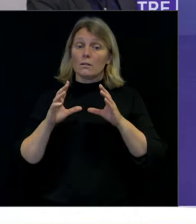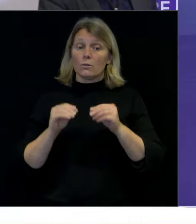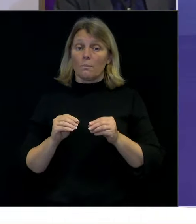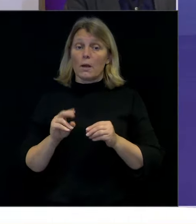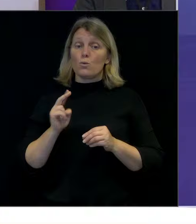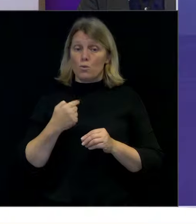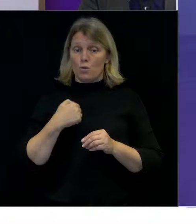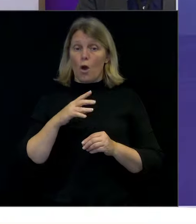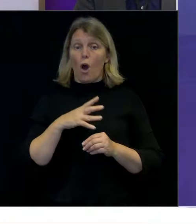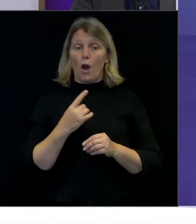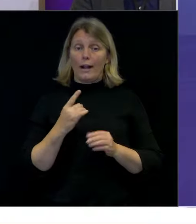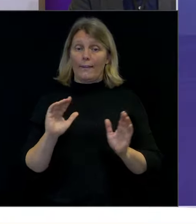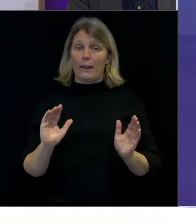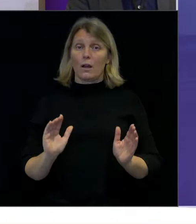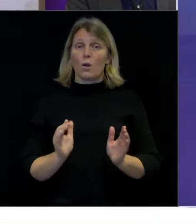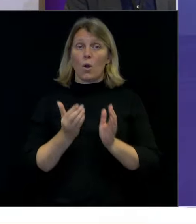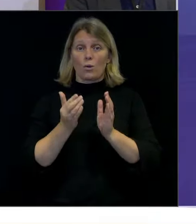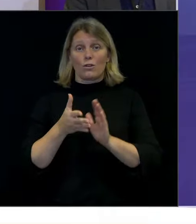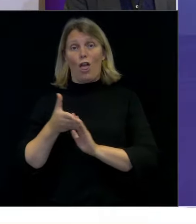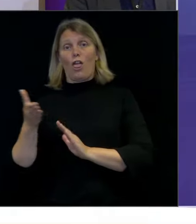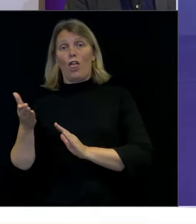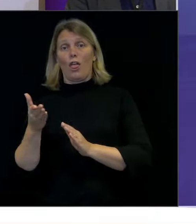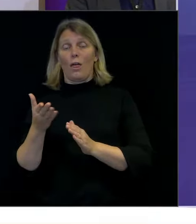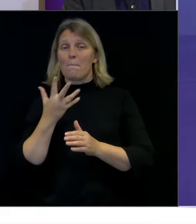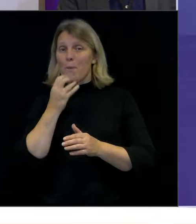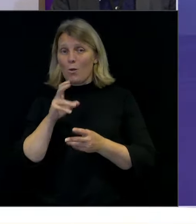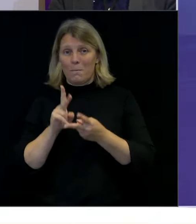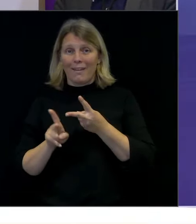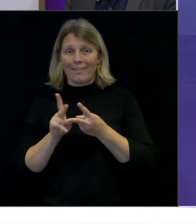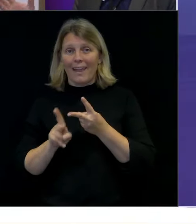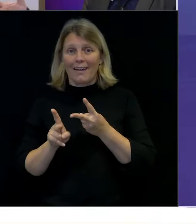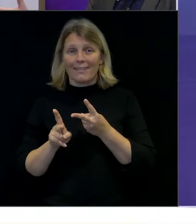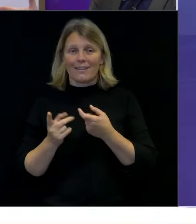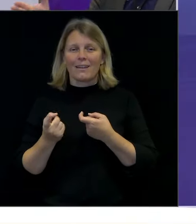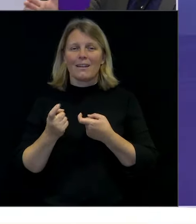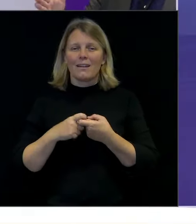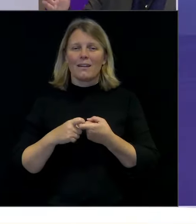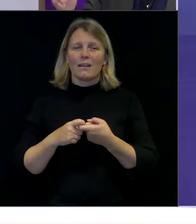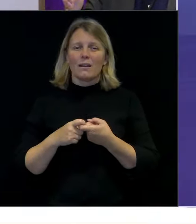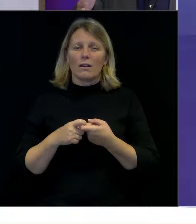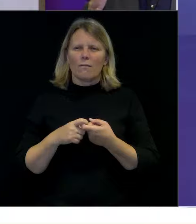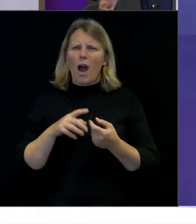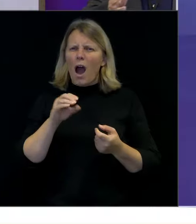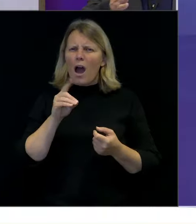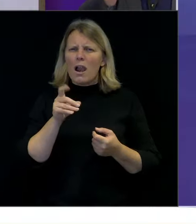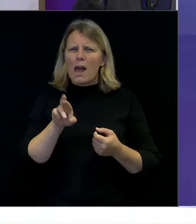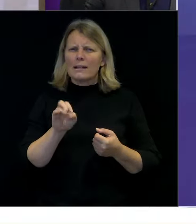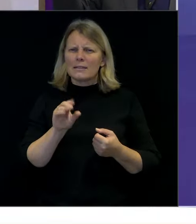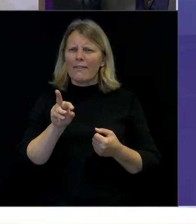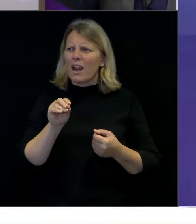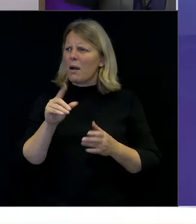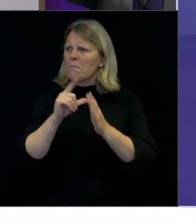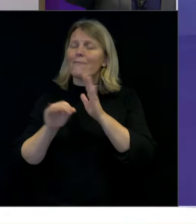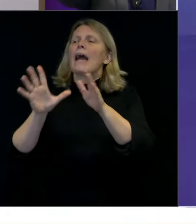Nu har jag en kort avstickare kring vad det som... Var är Alexandra? Hon har gått?